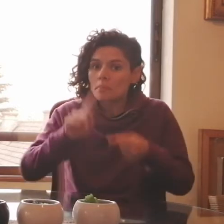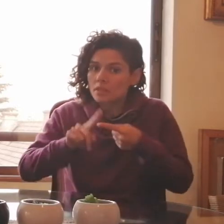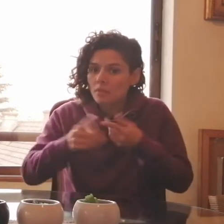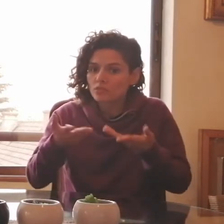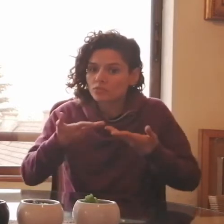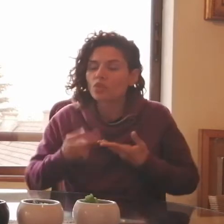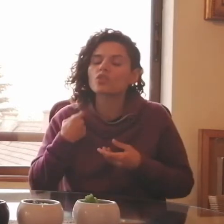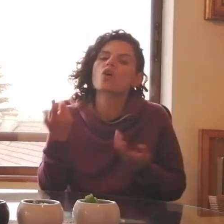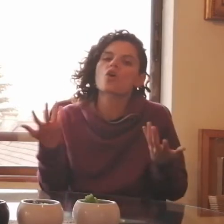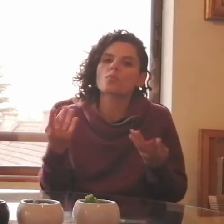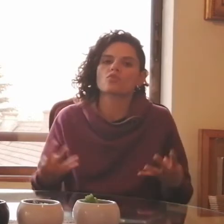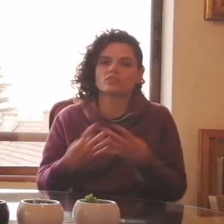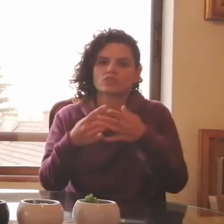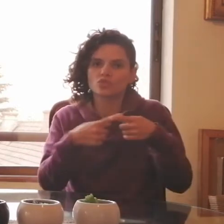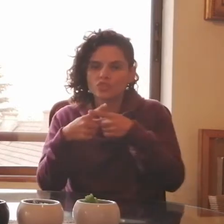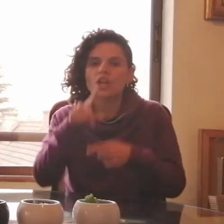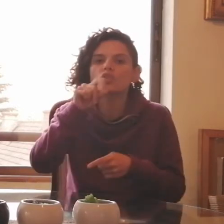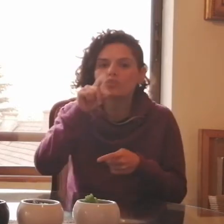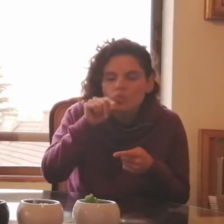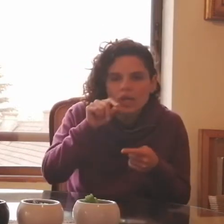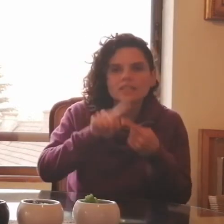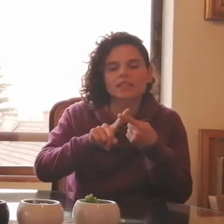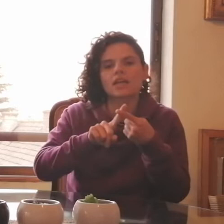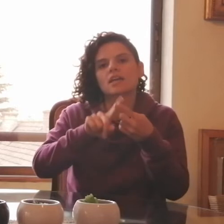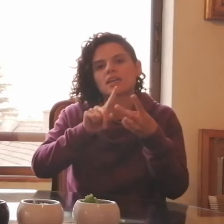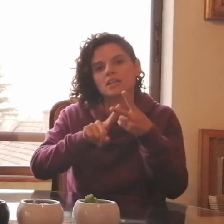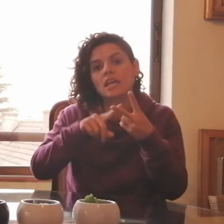las redes sociales, en el twitter en el @todosjuntosr, en el instagram en